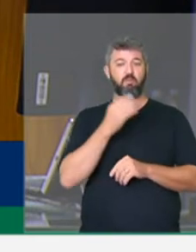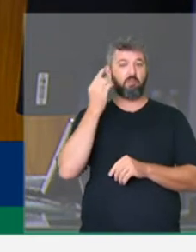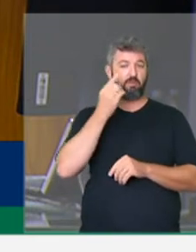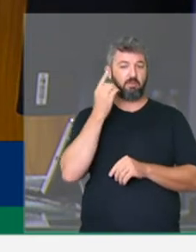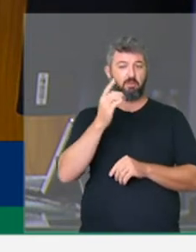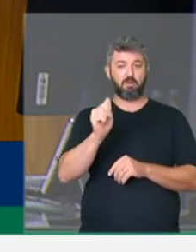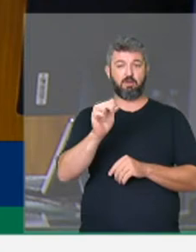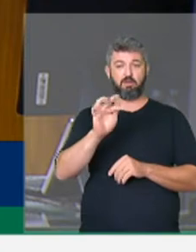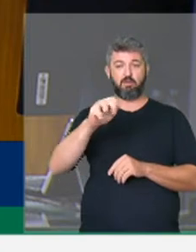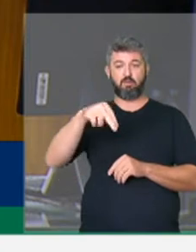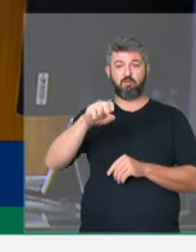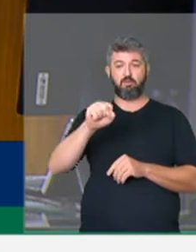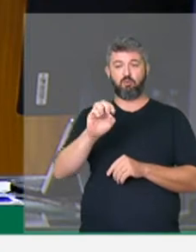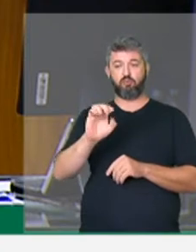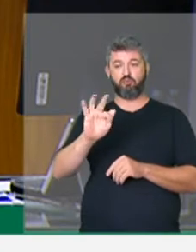SITUAÇÃO SIMILAR AO DESTAQUE